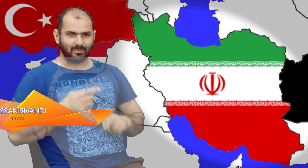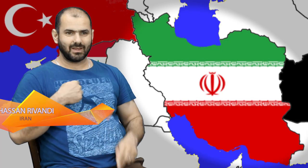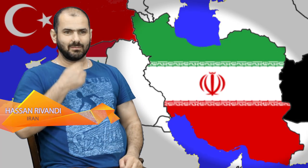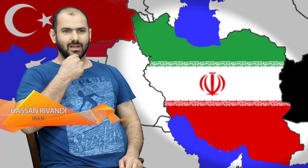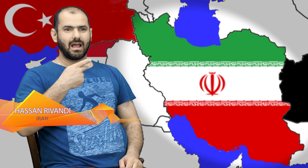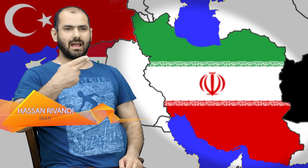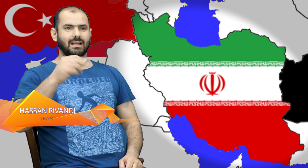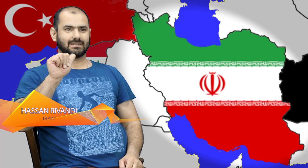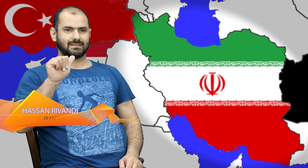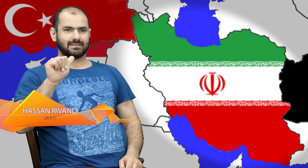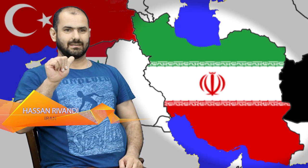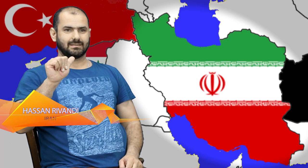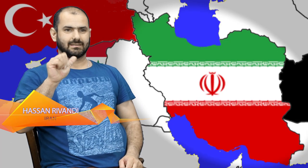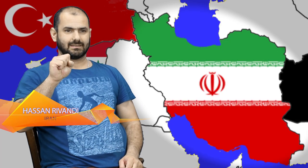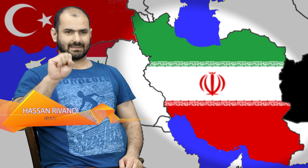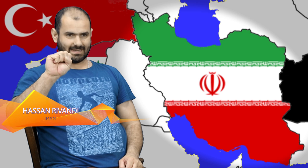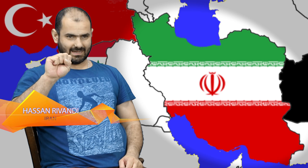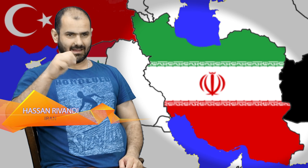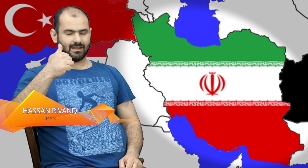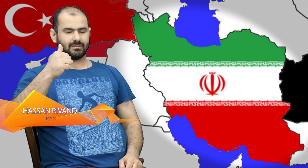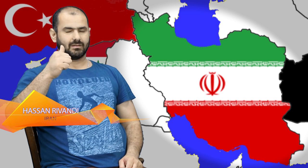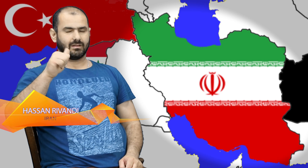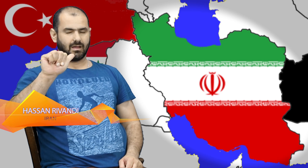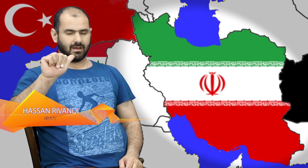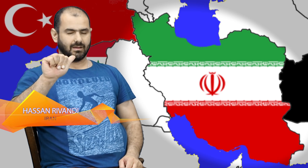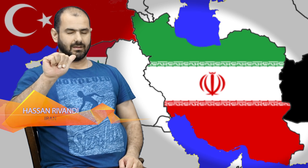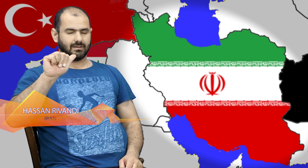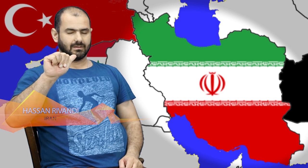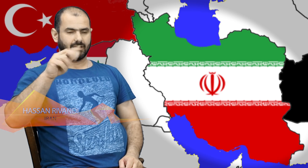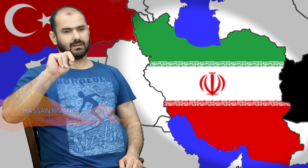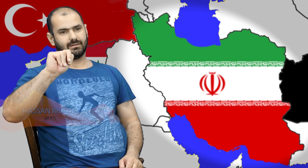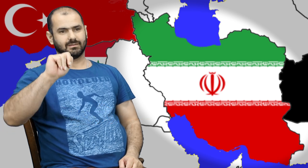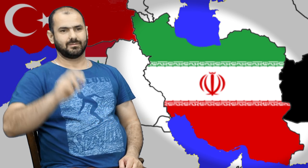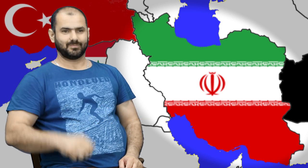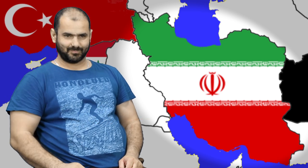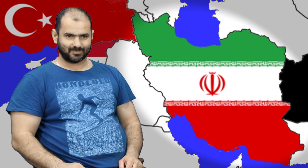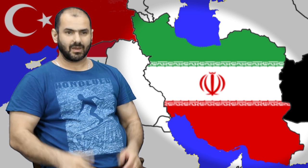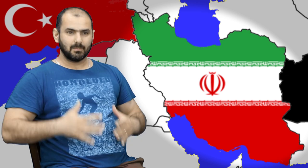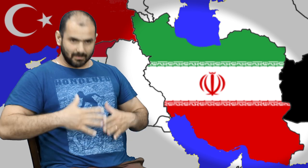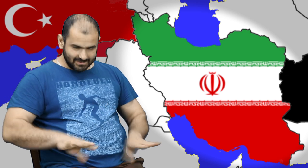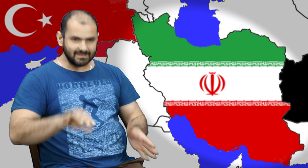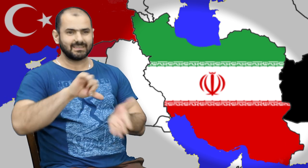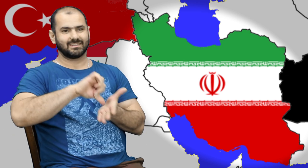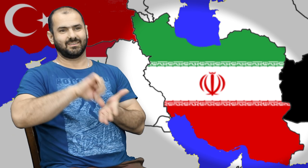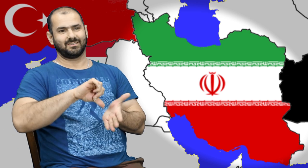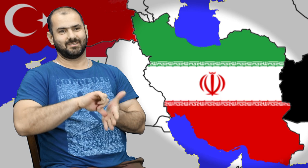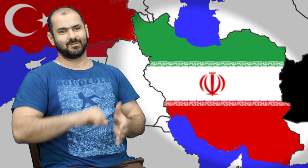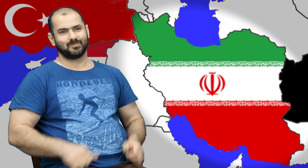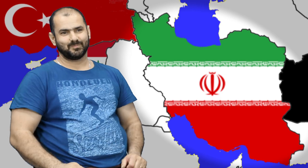Ich bin Hassan und bin im Iran geboren.